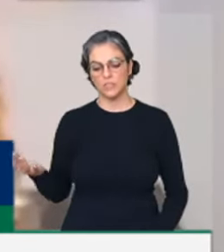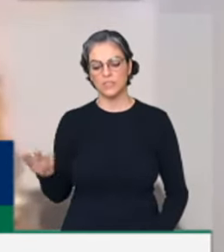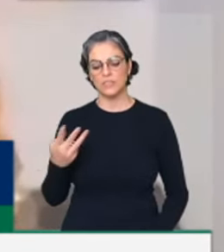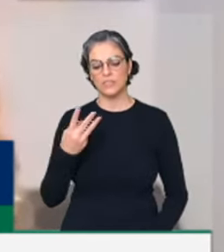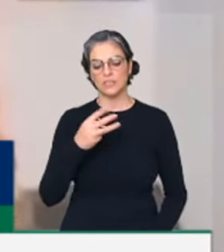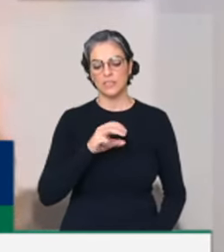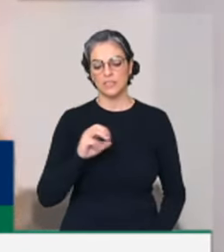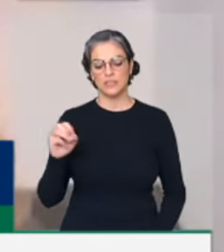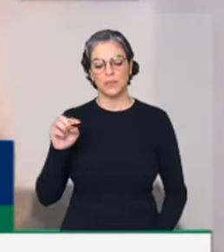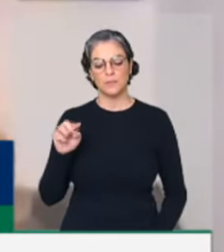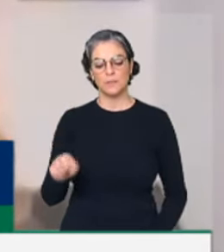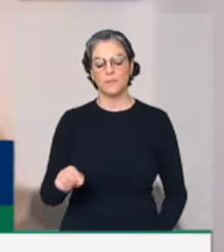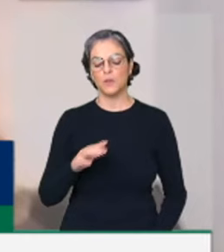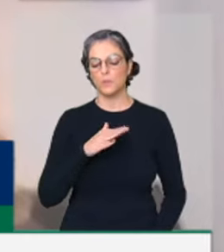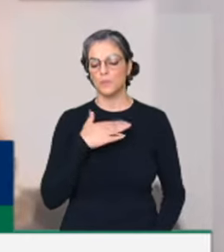LEVADAS PELA COVID-19. E UMA DELAS TEM ESSE NOME, AROLDO